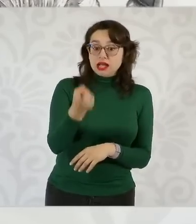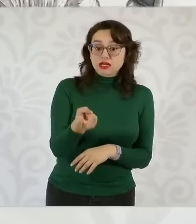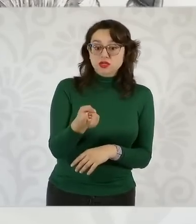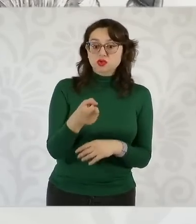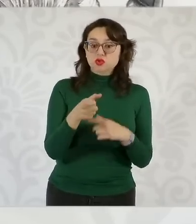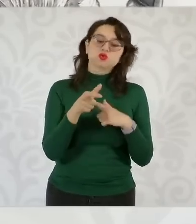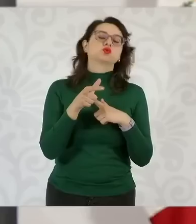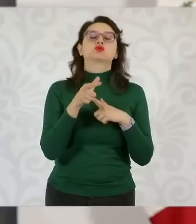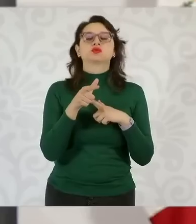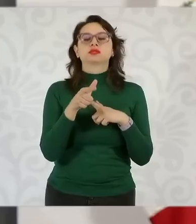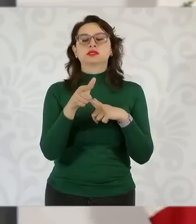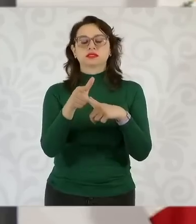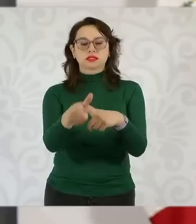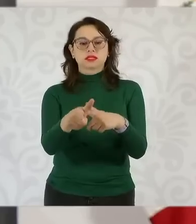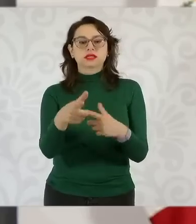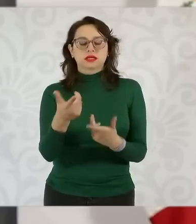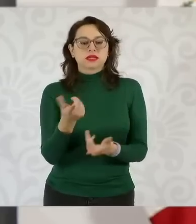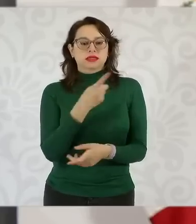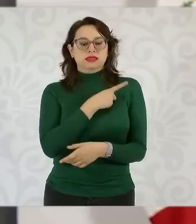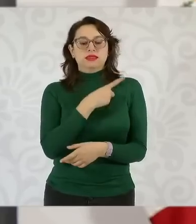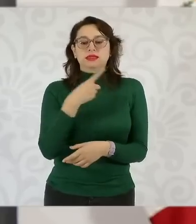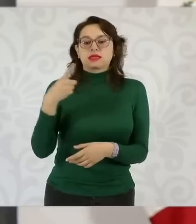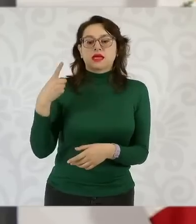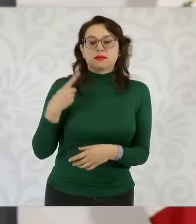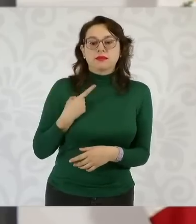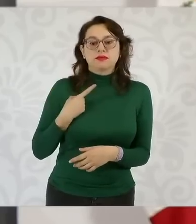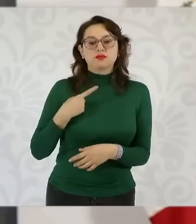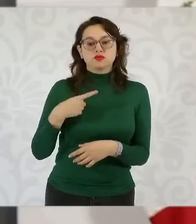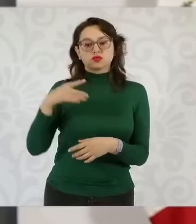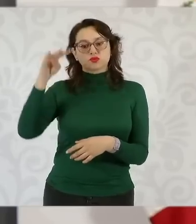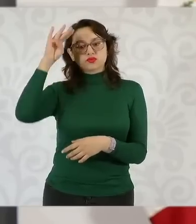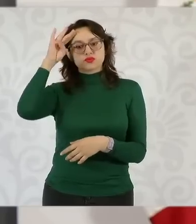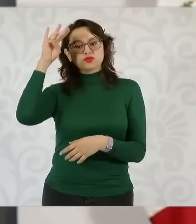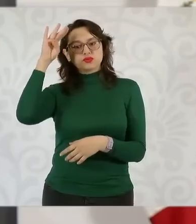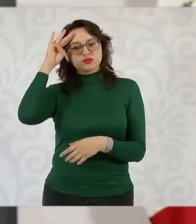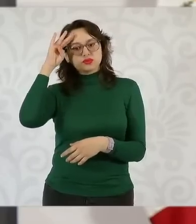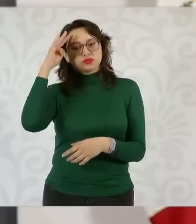reforzando nuestra cadena de suministro que consideramos es de las más grandes en México